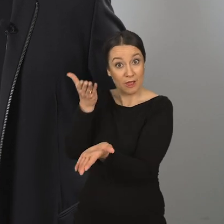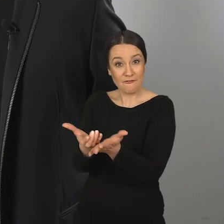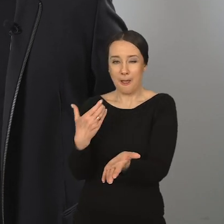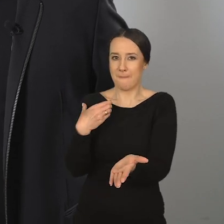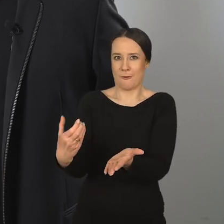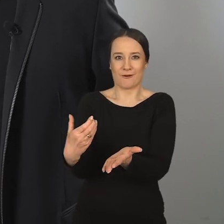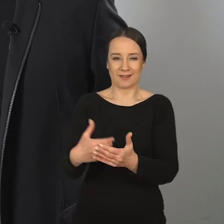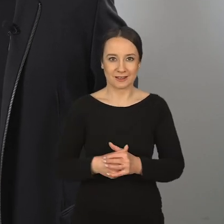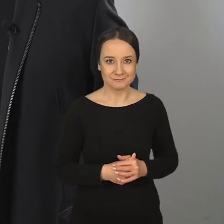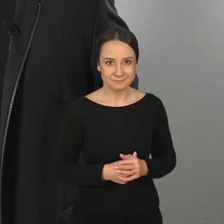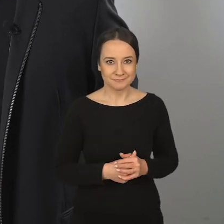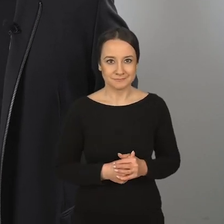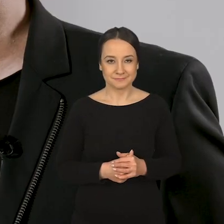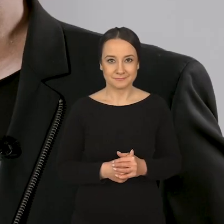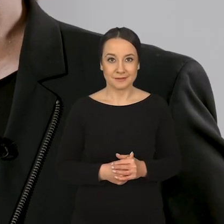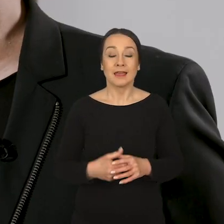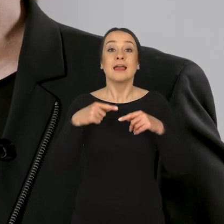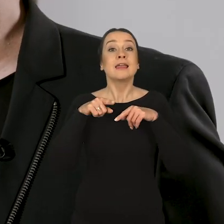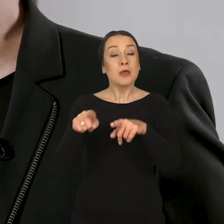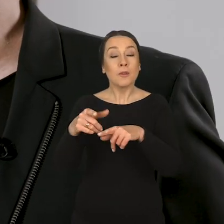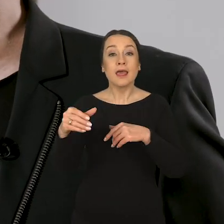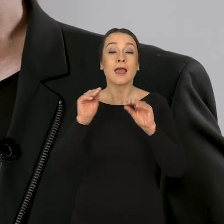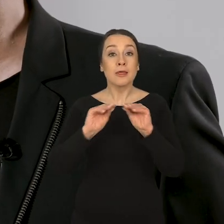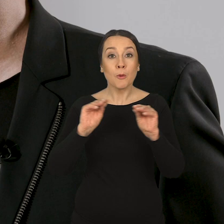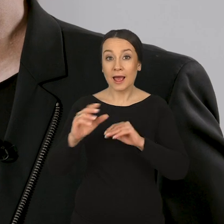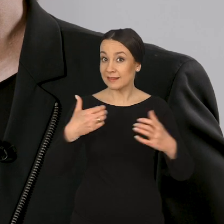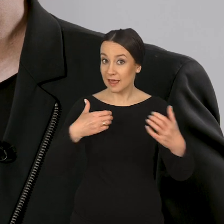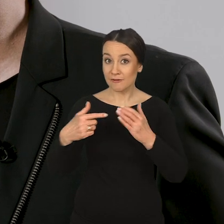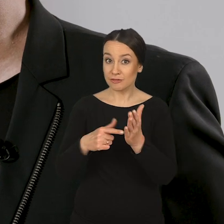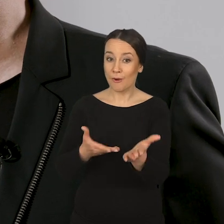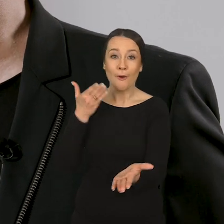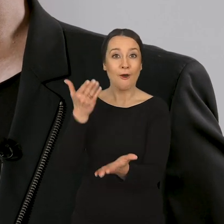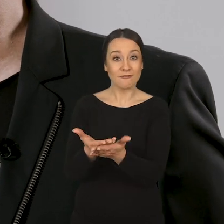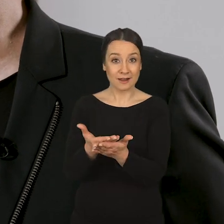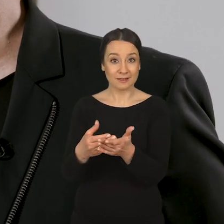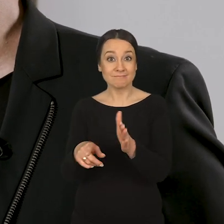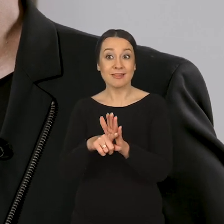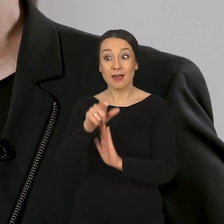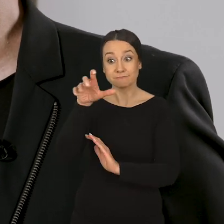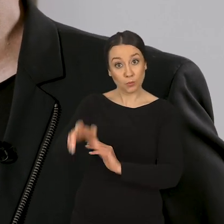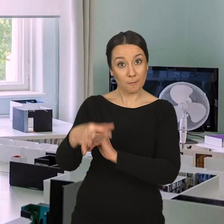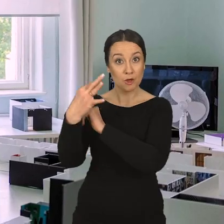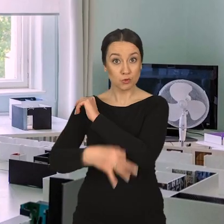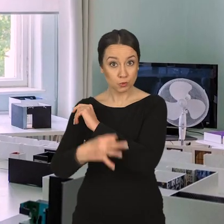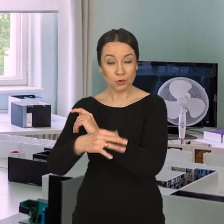Taką bogatą ofertę, im zapewnić. Kierunek - Edukacja Artystyczna to oferta skierowana do studentów,